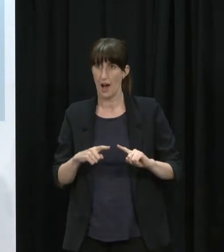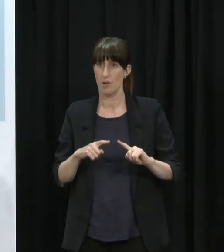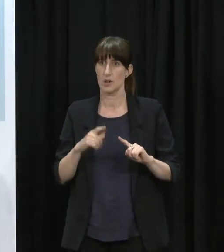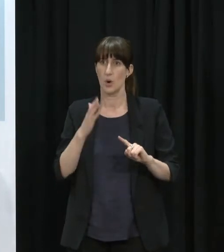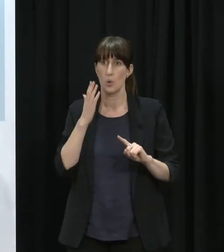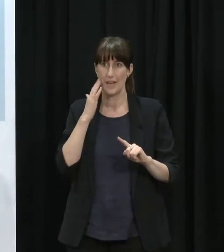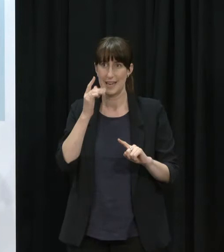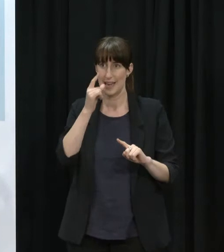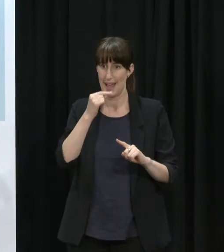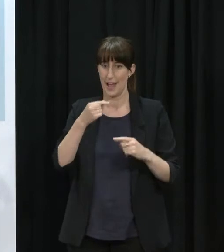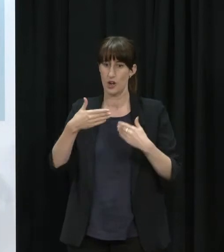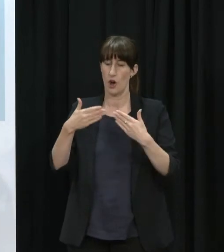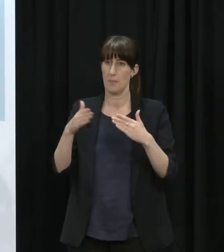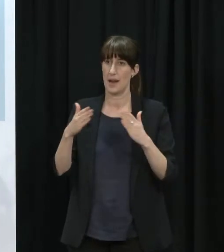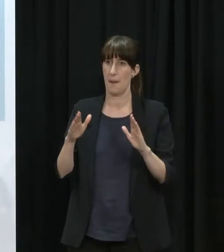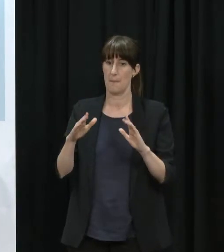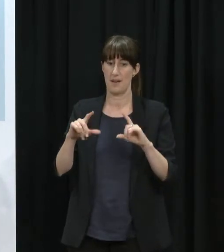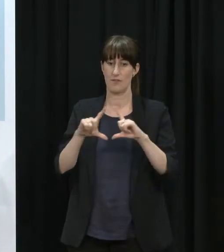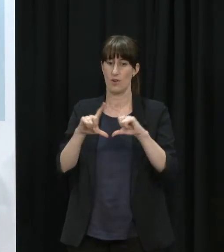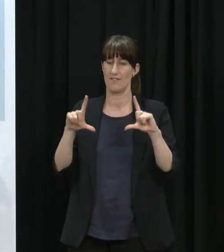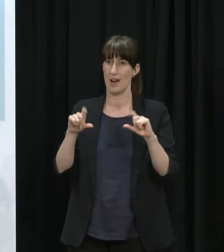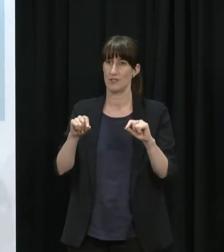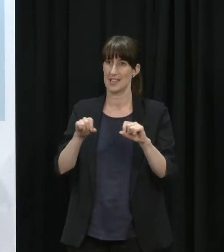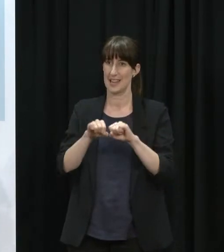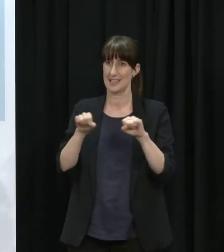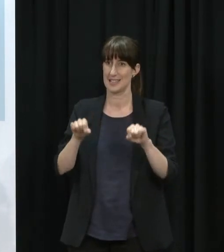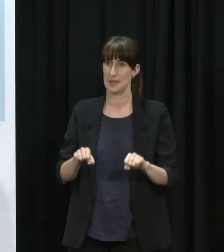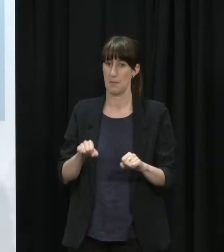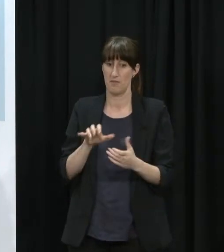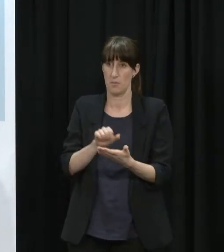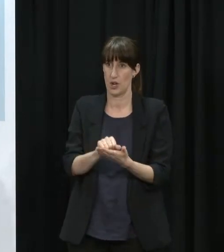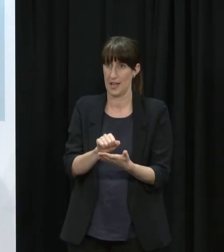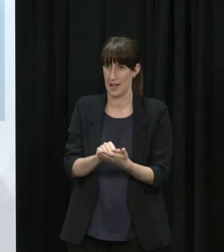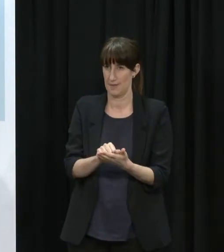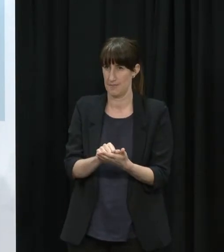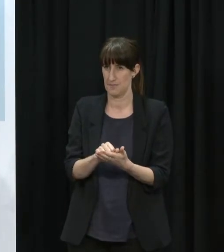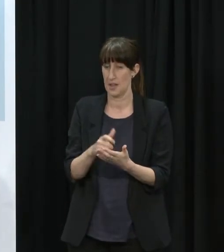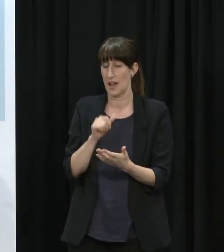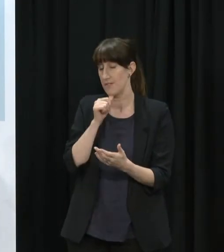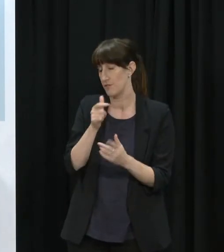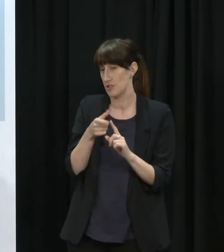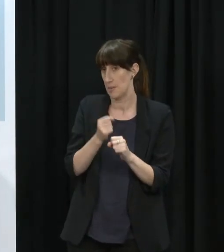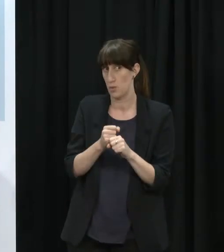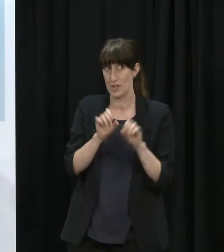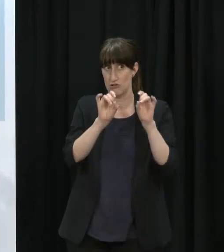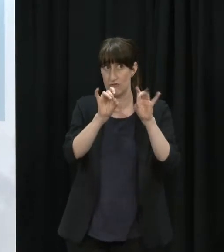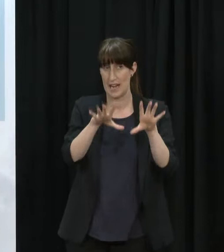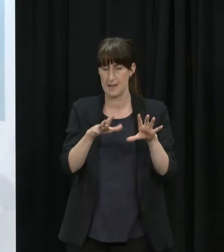Kotahi te mea- ka taea e koe te whakaaro ki te mahi i tenei, kei te tere haere nga mea. Ko tetahi mea ka mahia e au i roto i nga haora 24 e whai ake nei ko te mahi MiQ mo te wa ka tukuna e matou te ngaru o muri